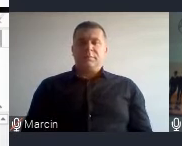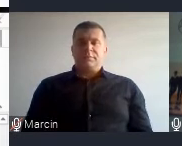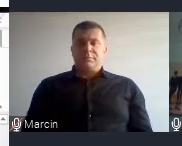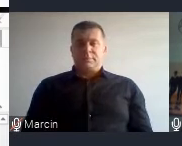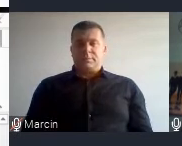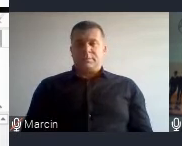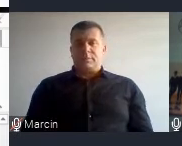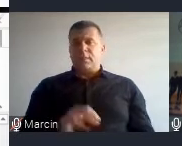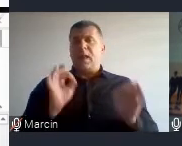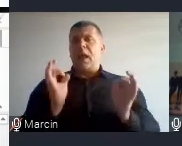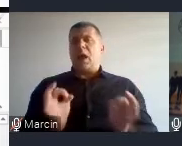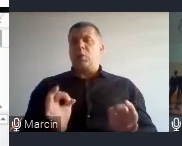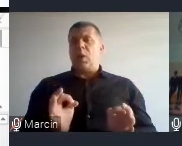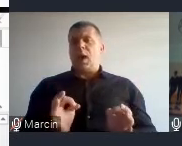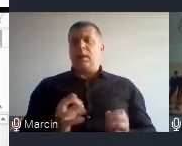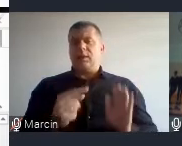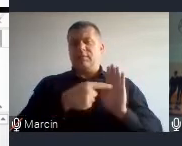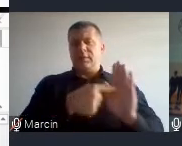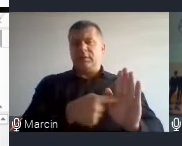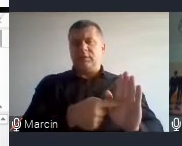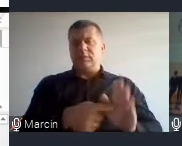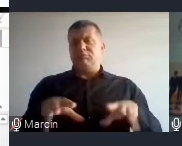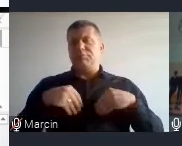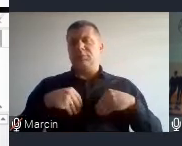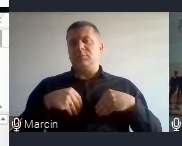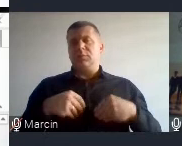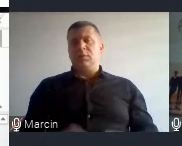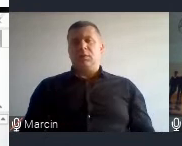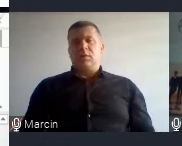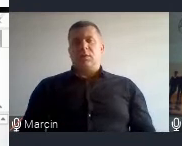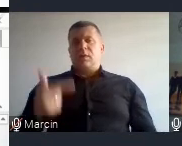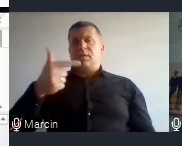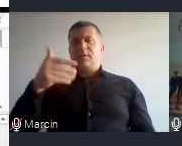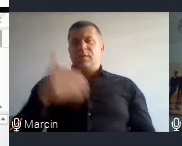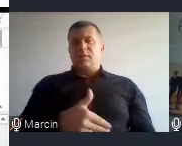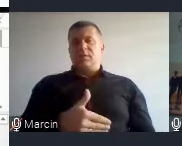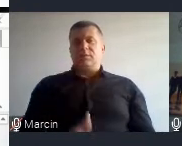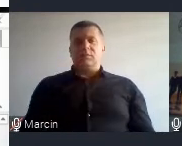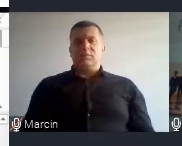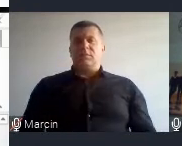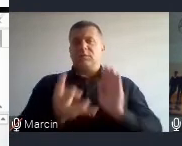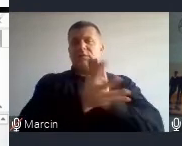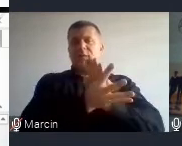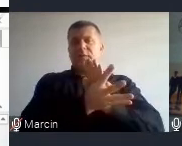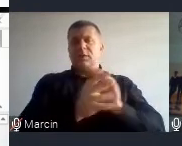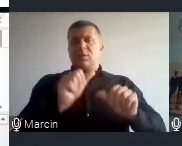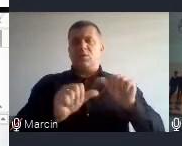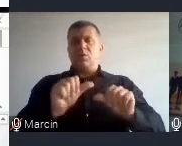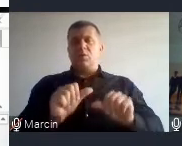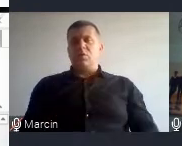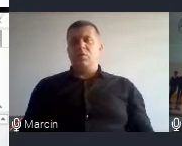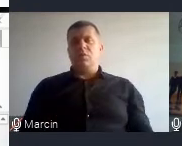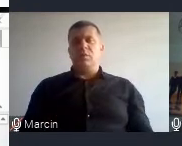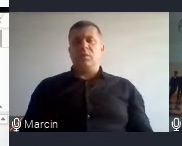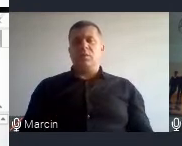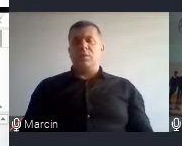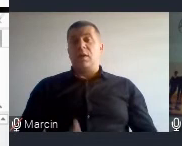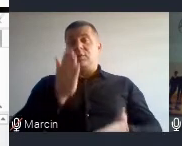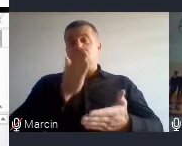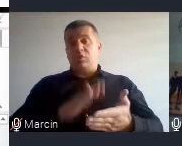Aktualne wytyczne kwalifikowalności przyjęte w 2019 roku, a częściowo zawieszone w tej chwili,